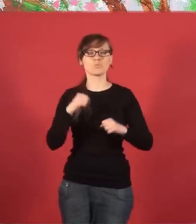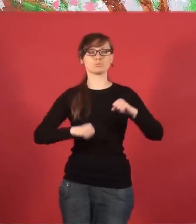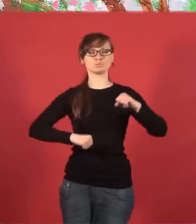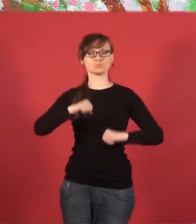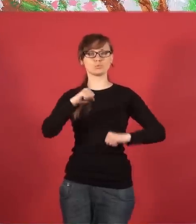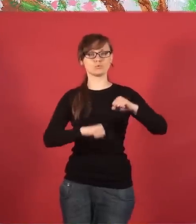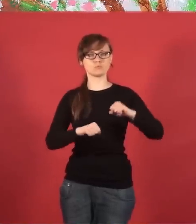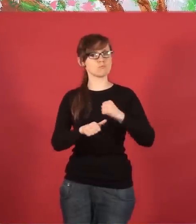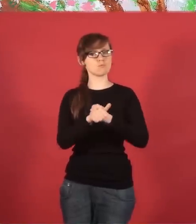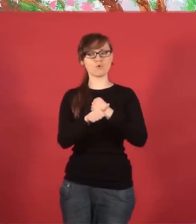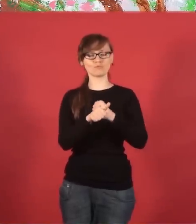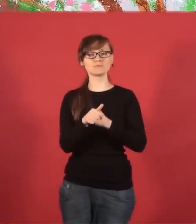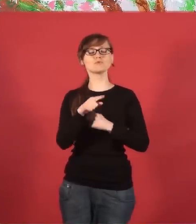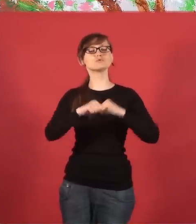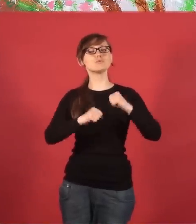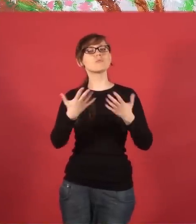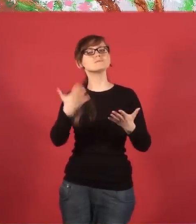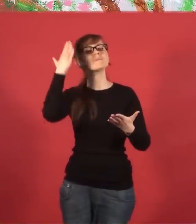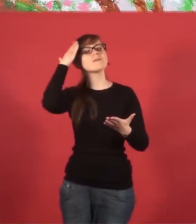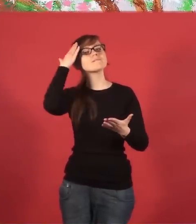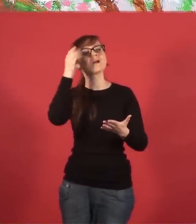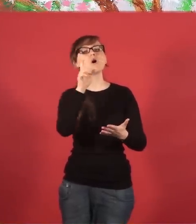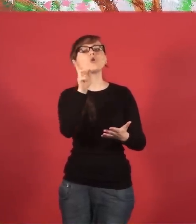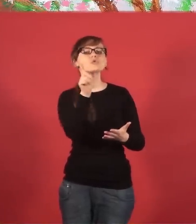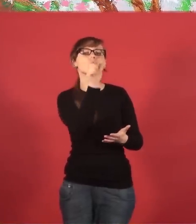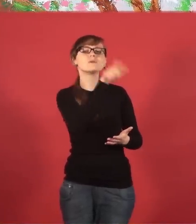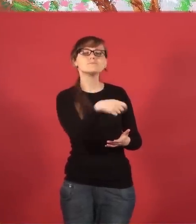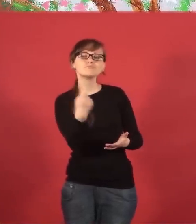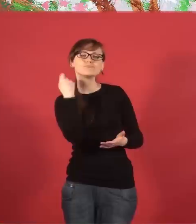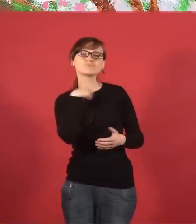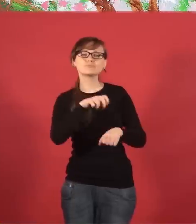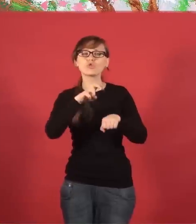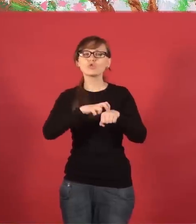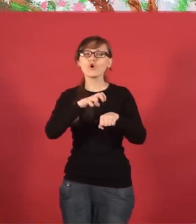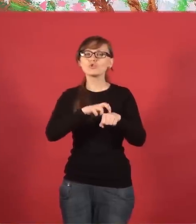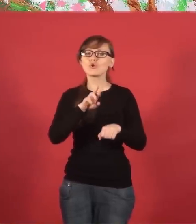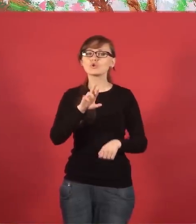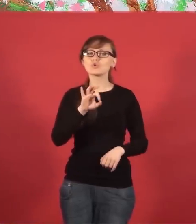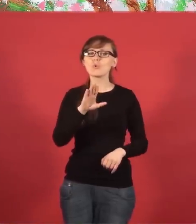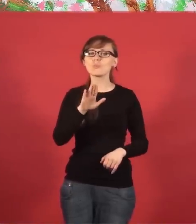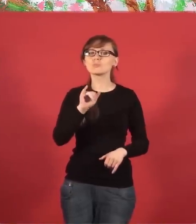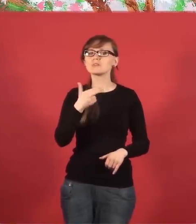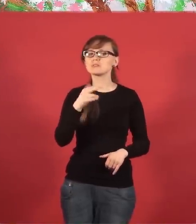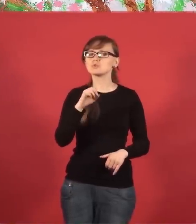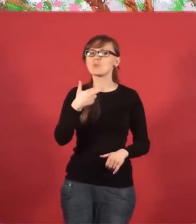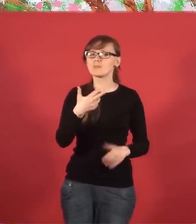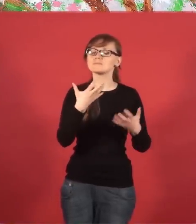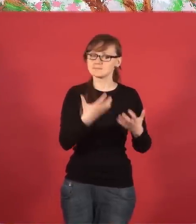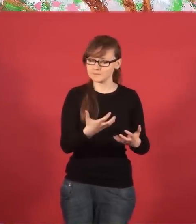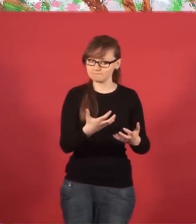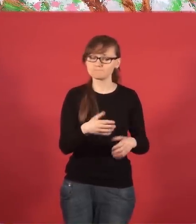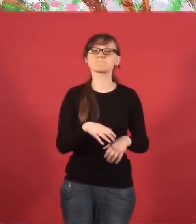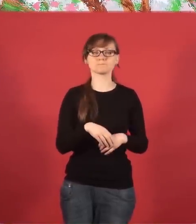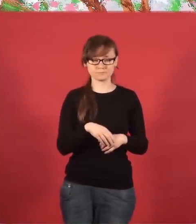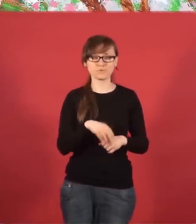Rozpoczął się proces w sprawie zabójstwa doktora.